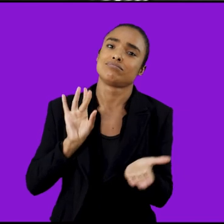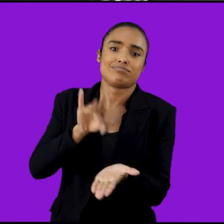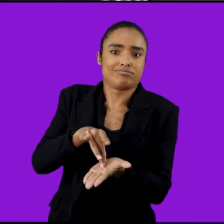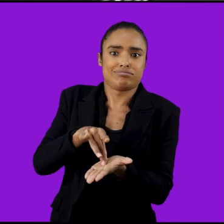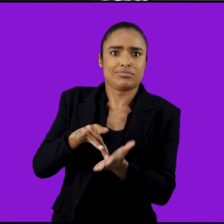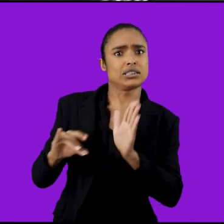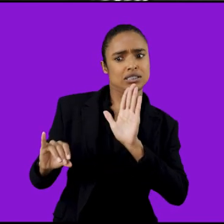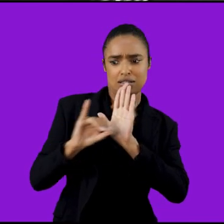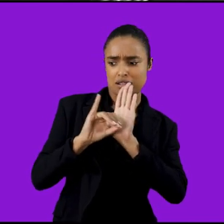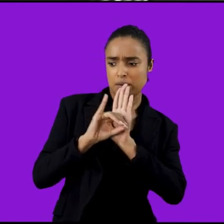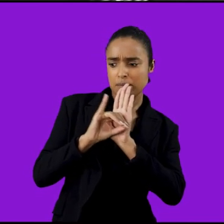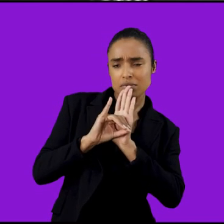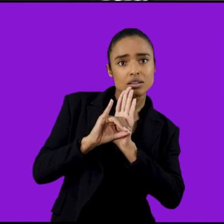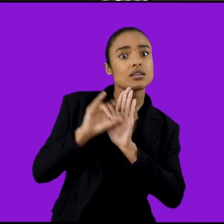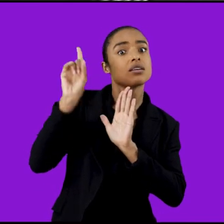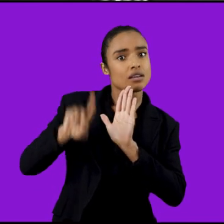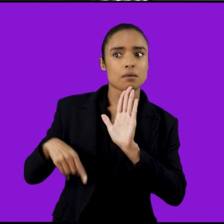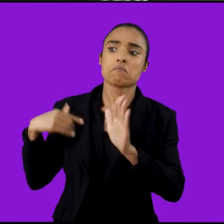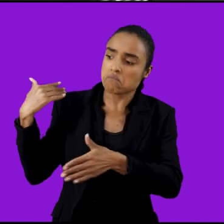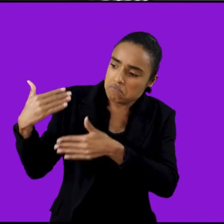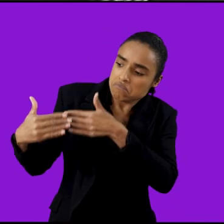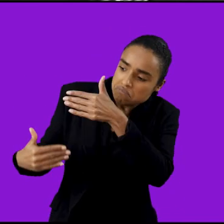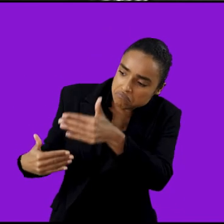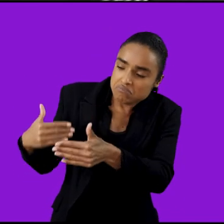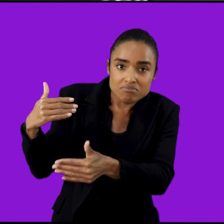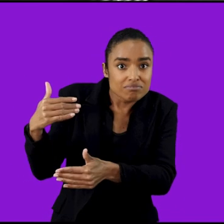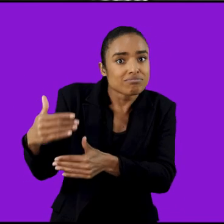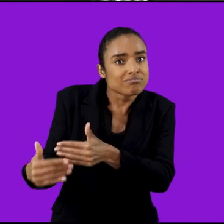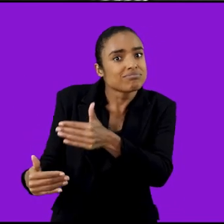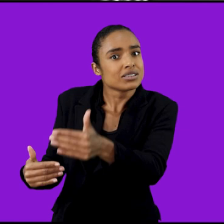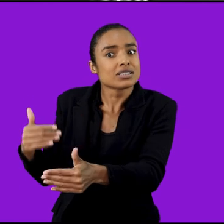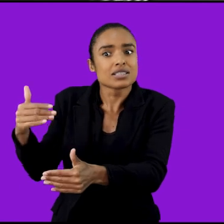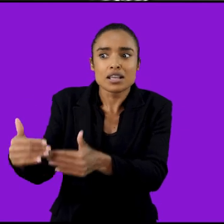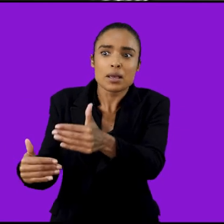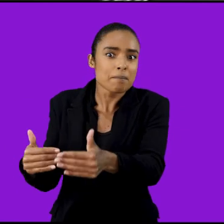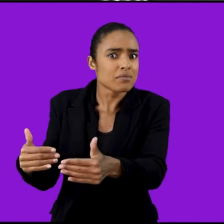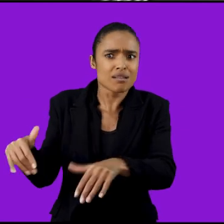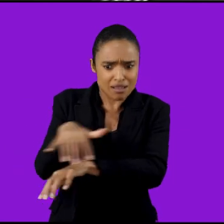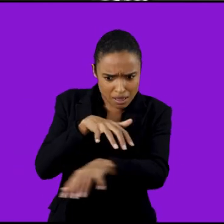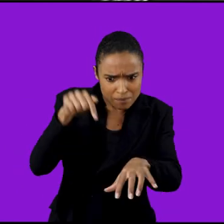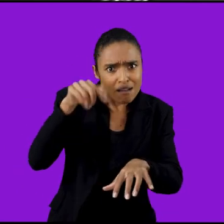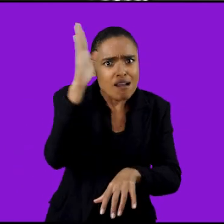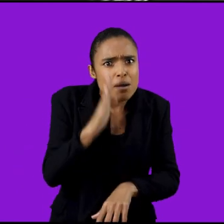identitári. Ele passou a ser muito complexo para um Brasil que é racista, né?